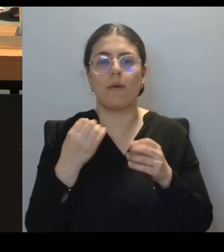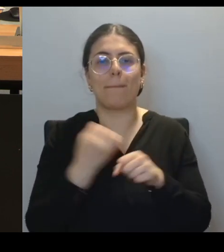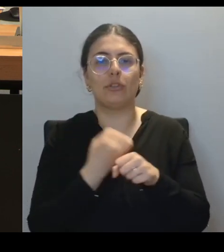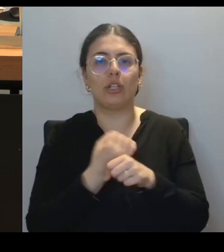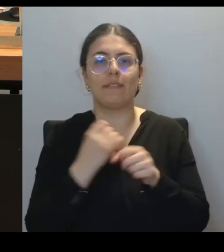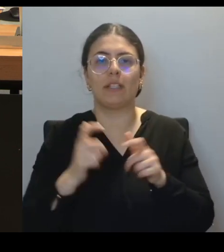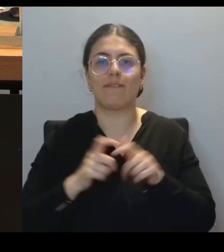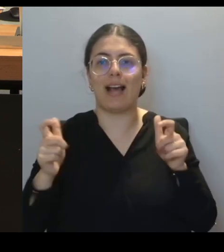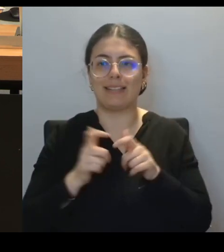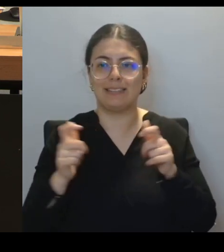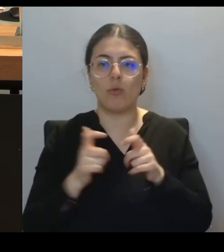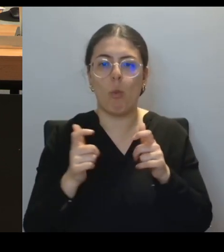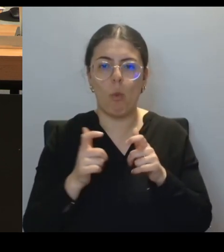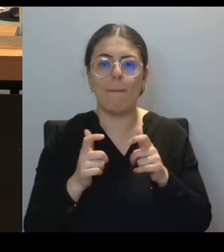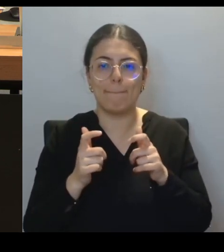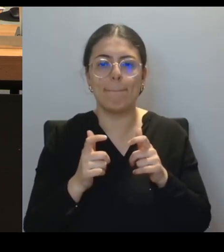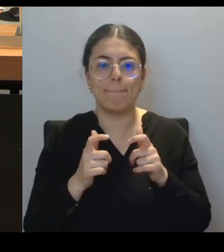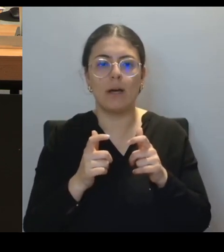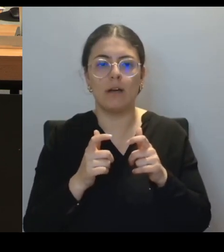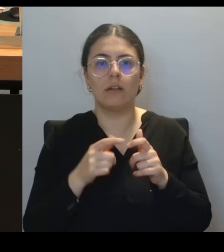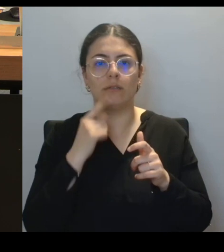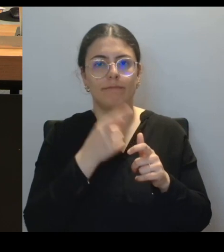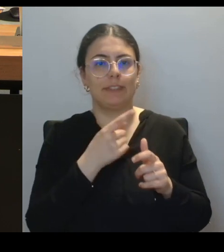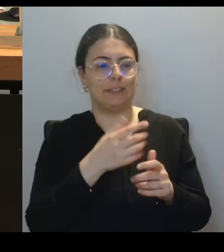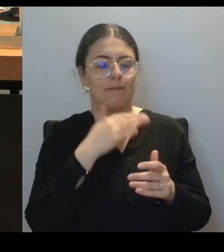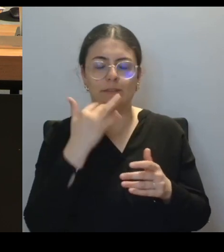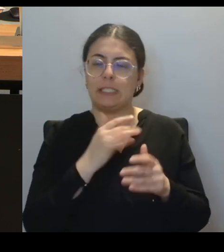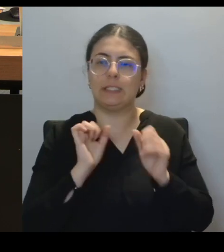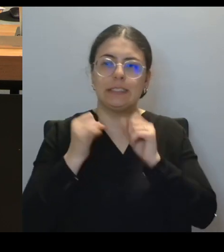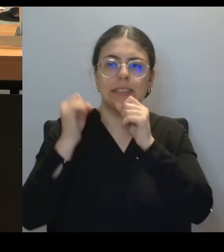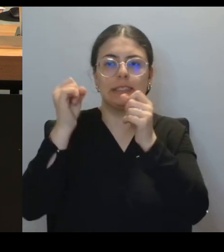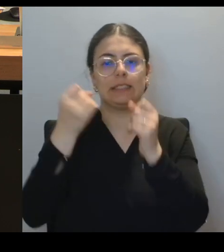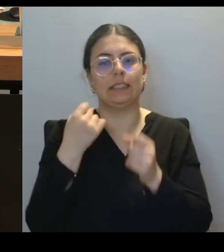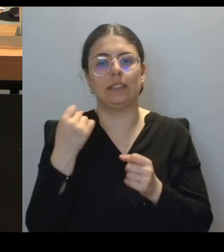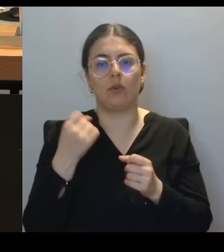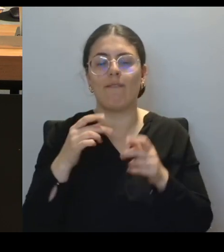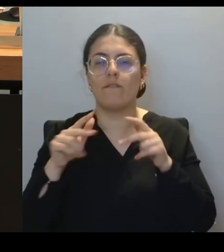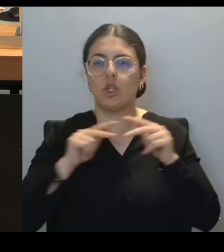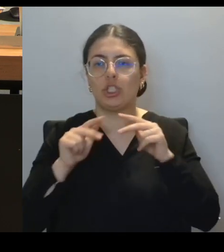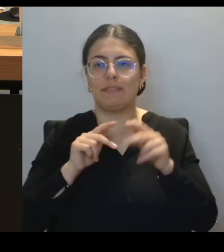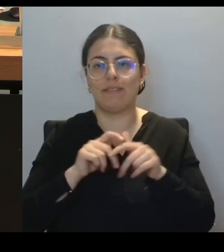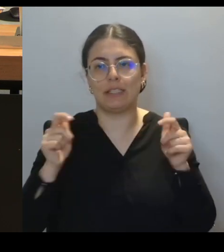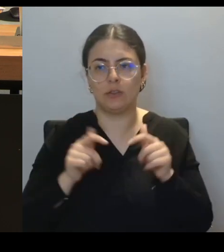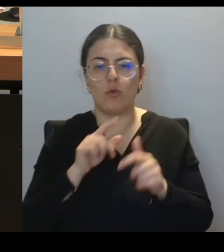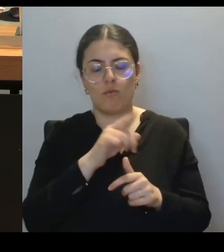Stadt beigetragen hat. Umso wichtiger ist es für uns, dass wir darüber einen guten Überblick bekommen